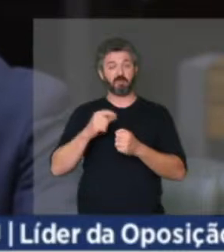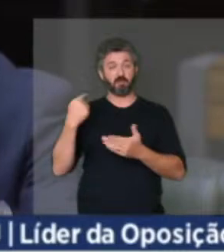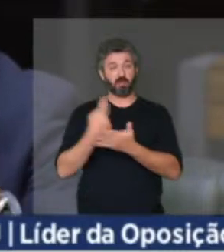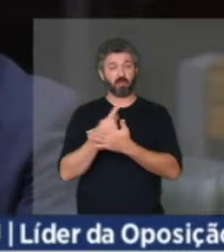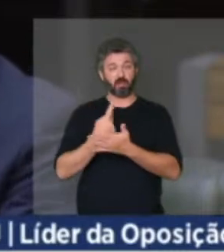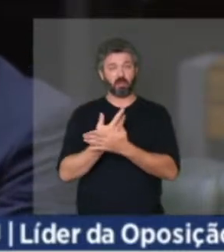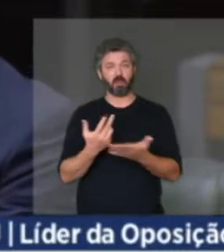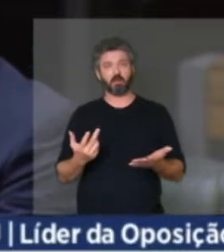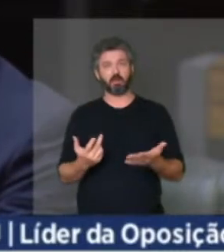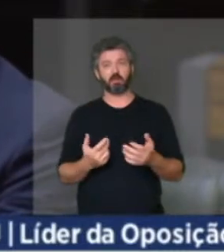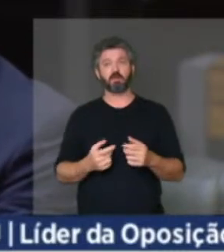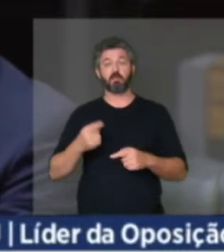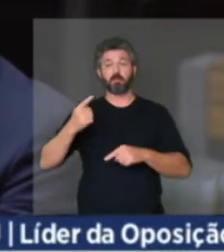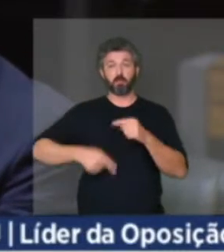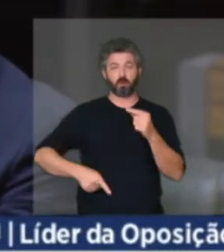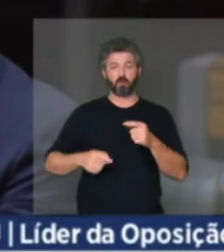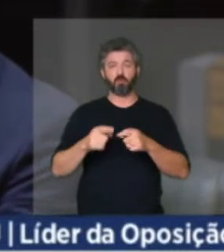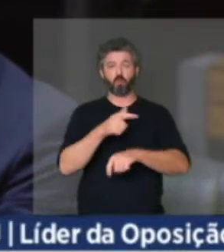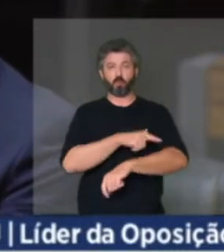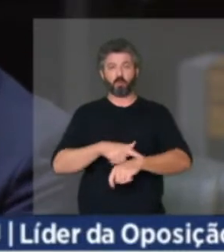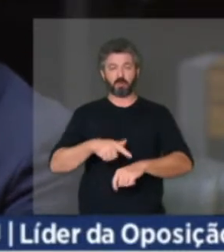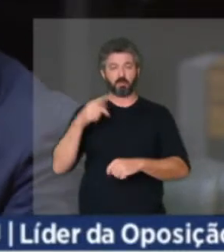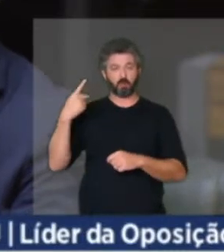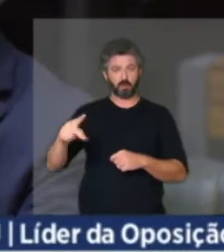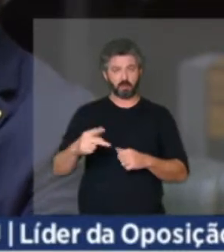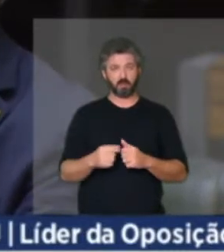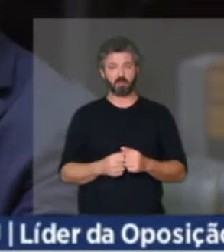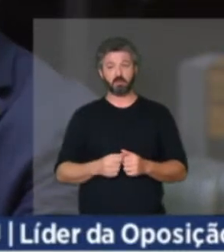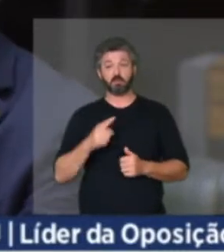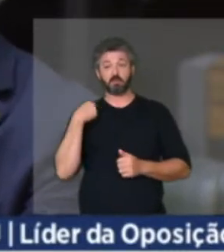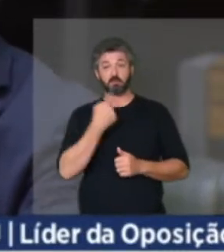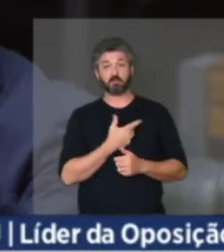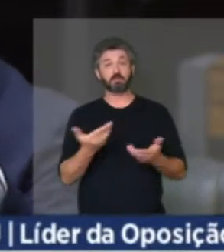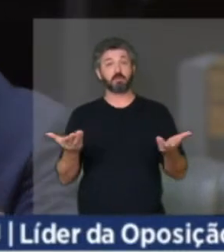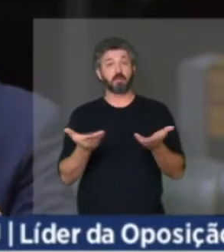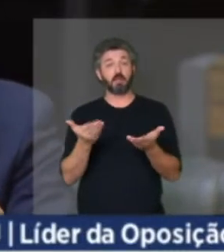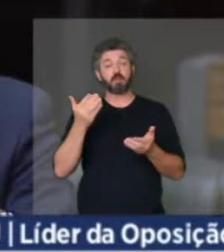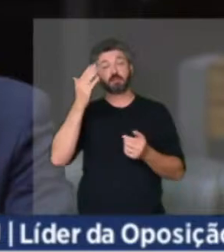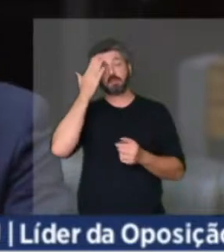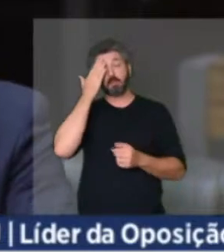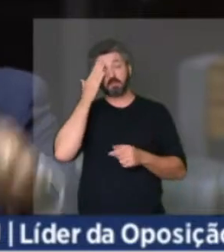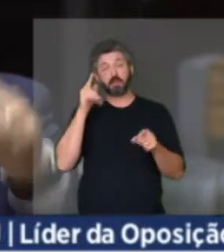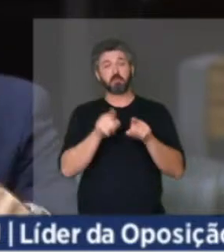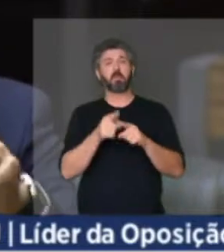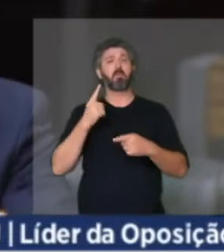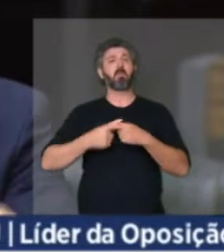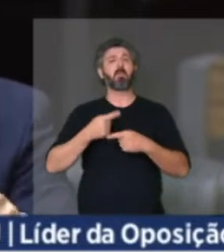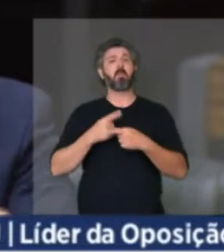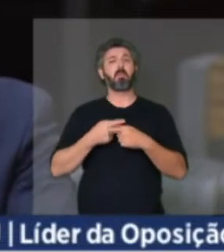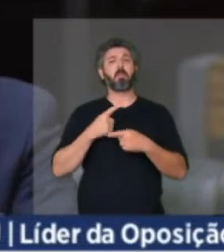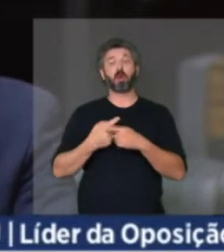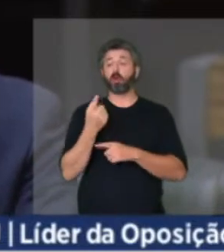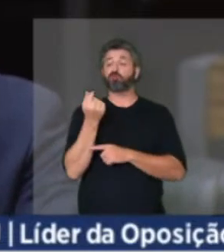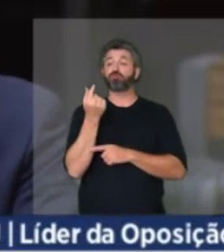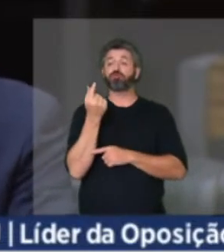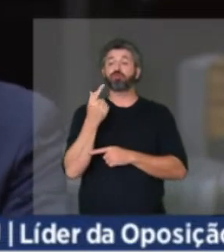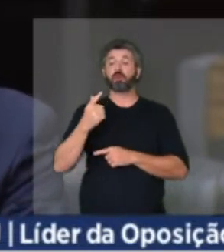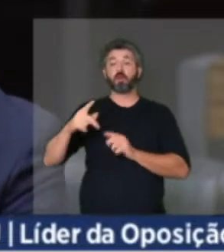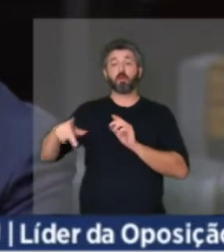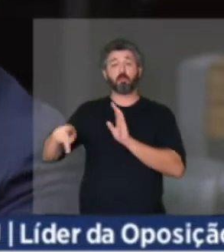CONDUTA QUE ELE ADOTOU. NÓS QUEREMOS SABER PORQUE ELE MANTÉM OS SEUS RECURSOS PESSOAIS EM MOEDA ESTRANGEIRA, UMA DÓLARES, DEPUTADO JÚLIO